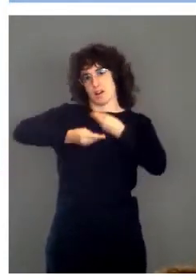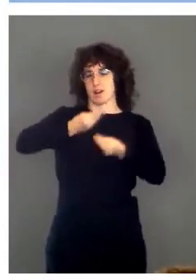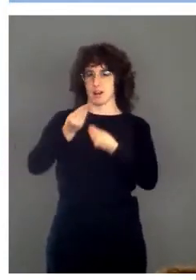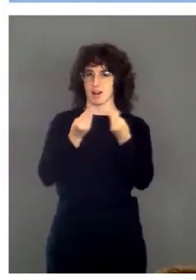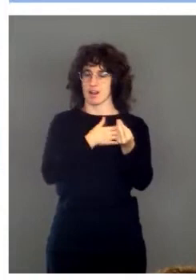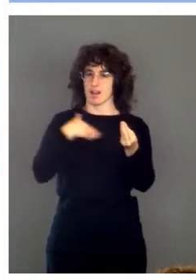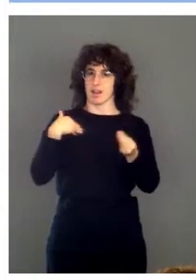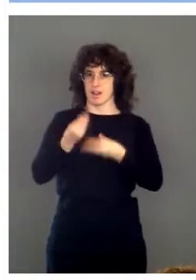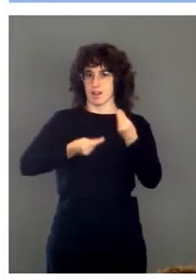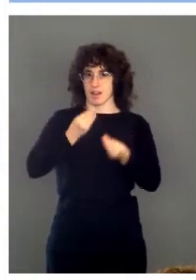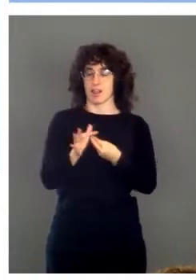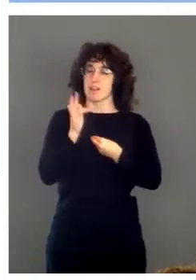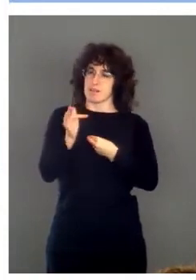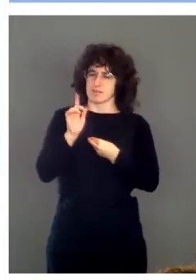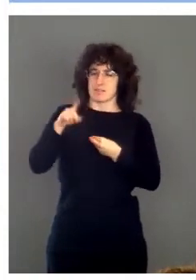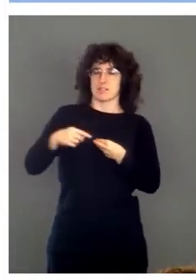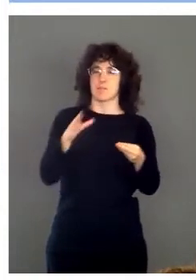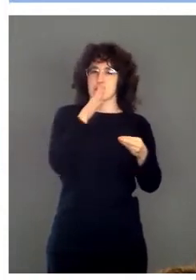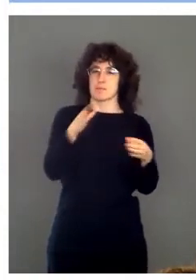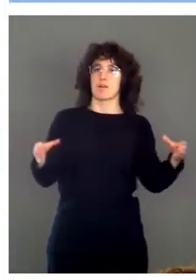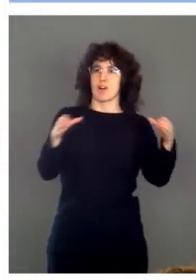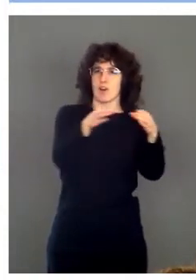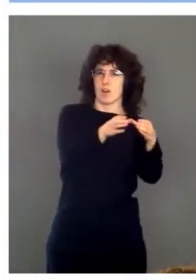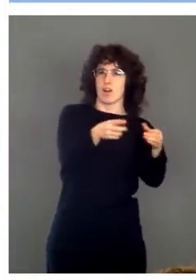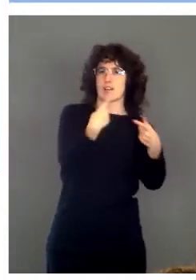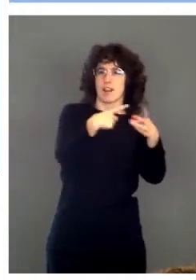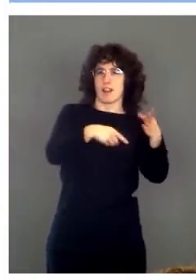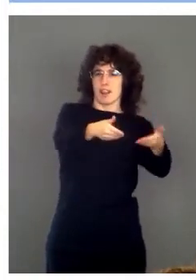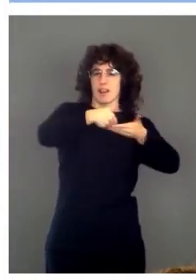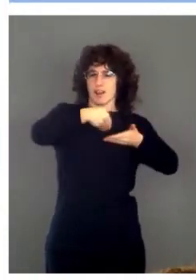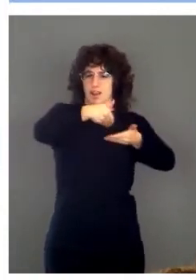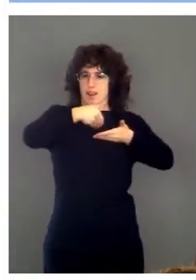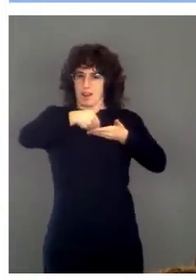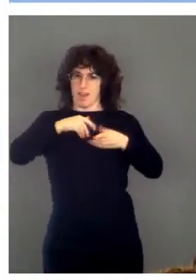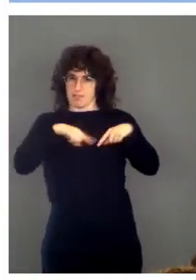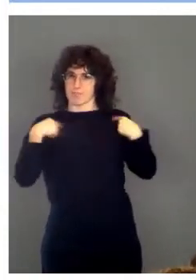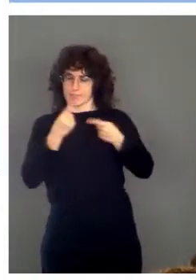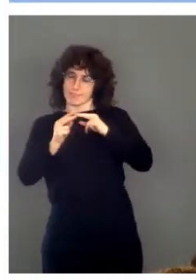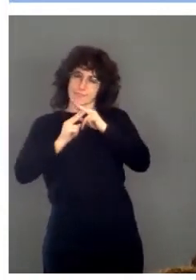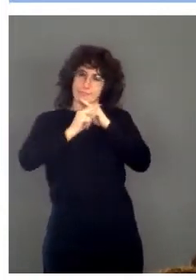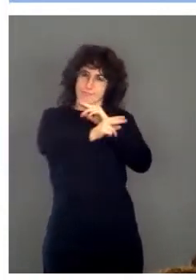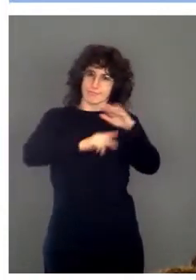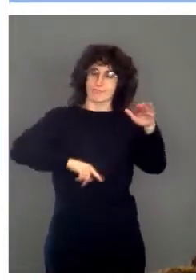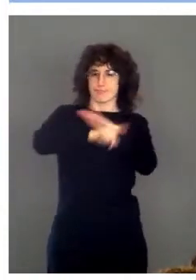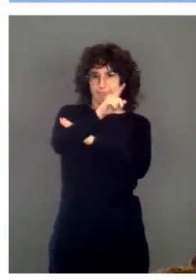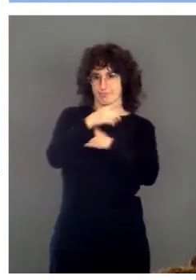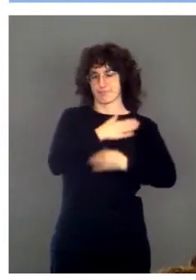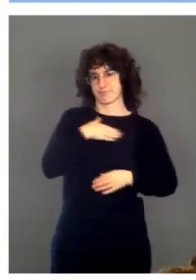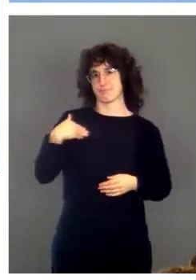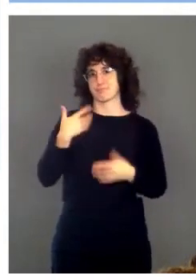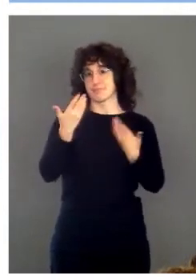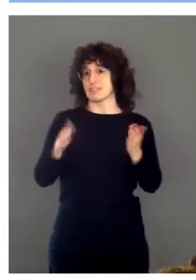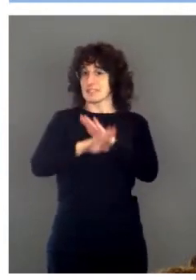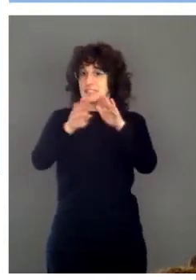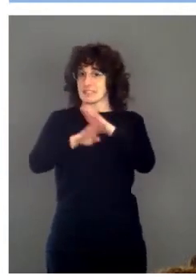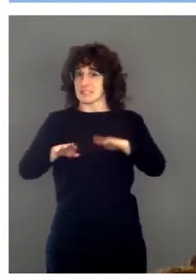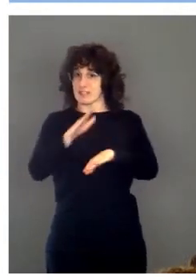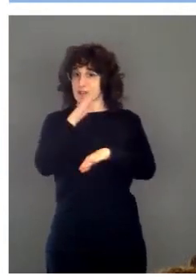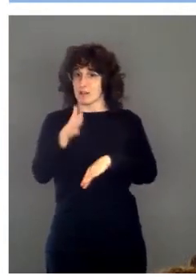Desde lo del colectivo se vayan eh desarrollando Con lo cual eh bueno pues Quiero terminar porque lógicamente estamos ya a una hora que